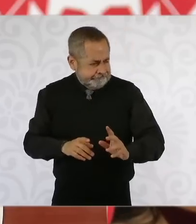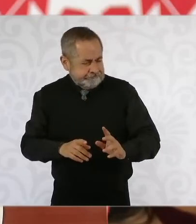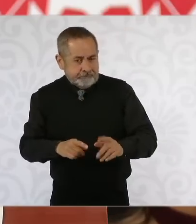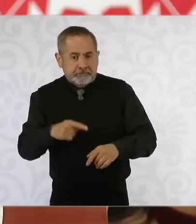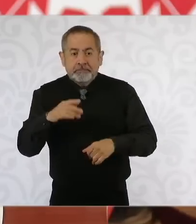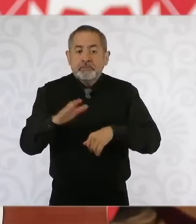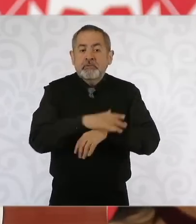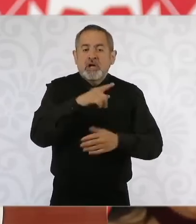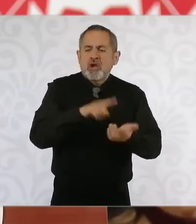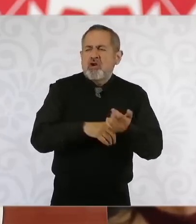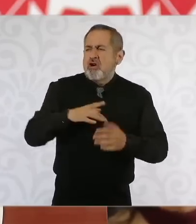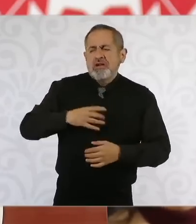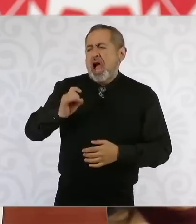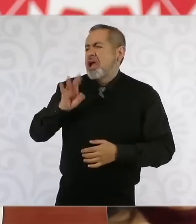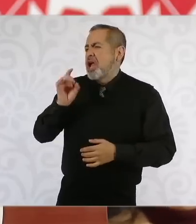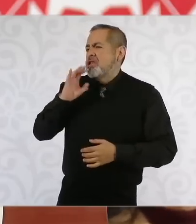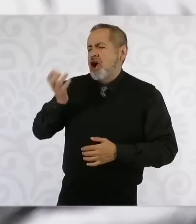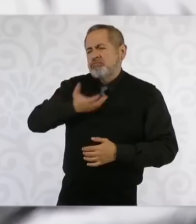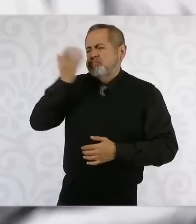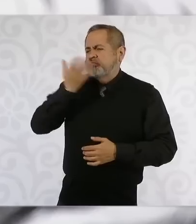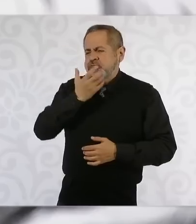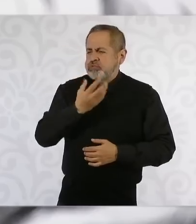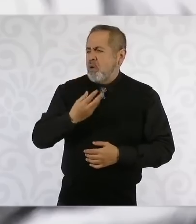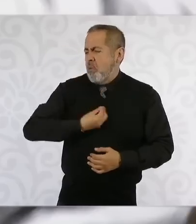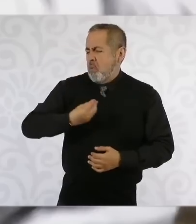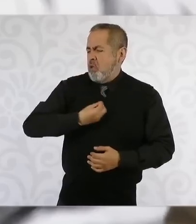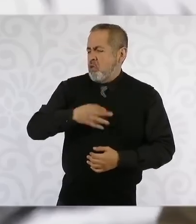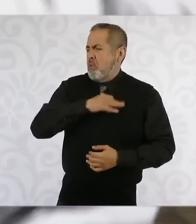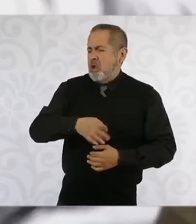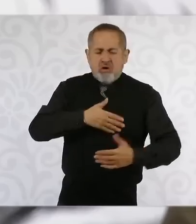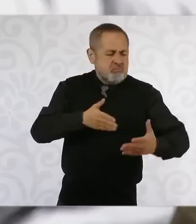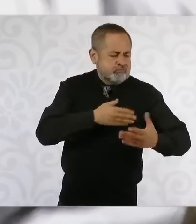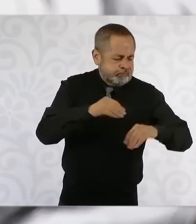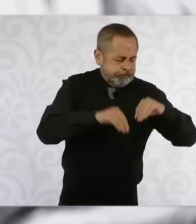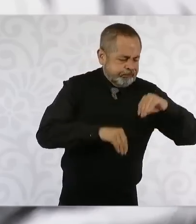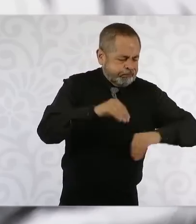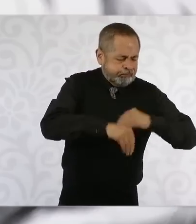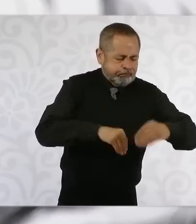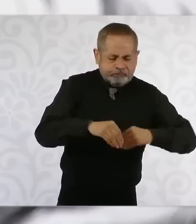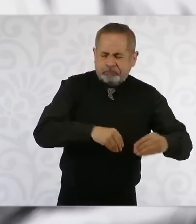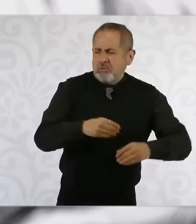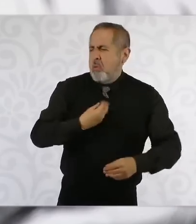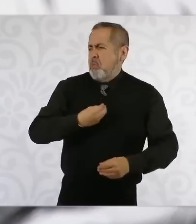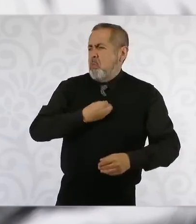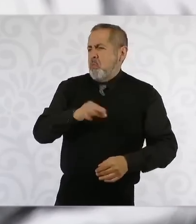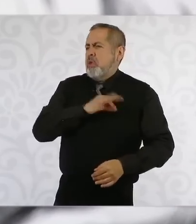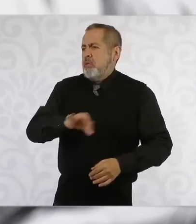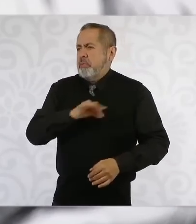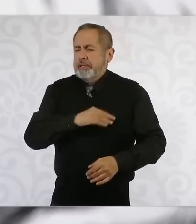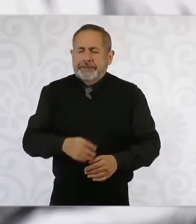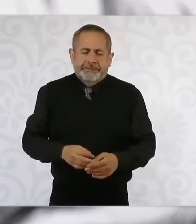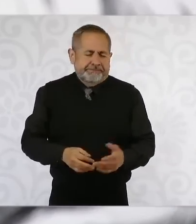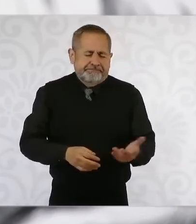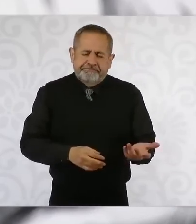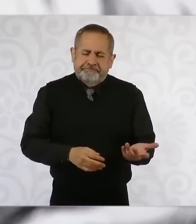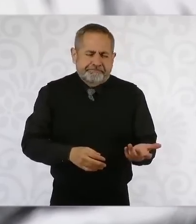desarrollado una tolerancia a la droga letal si bien existen factores que pueden influir